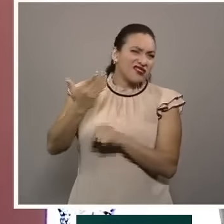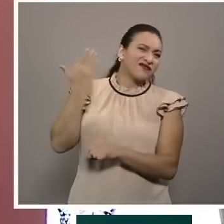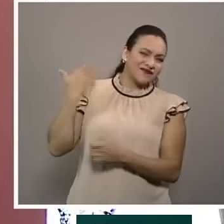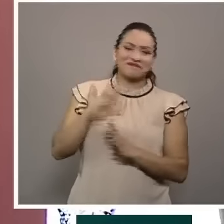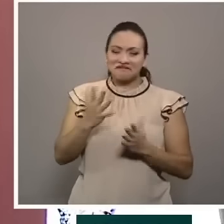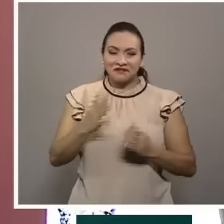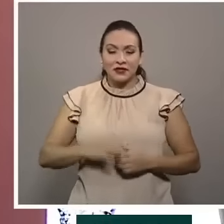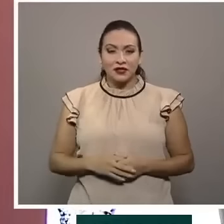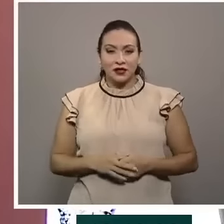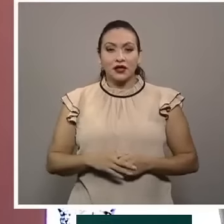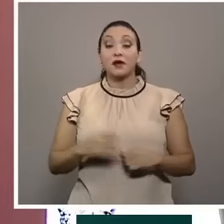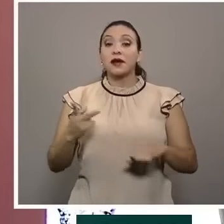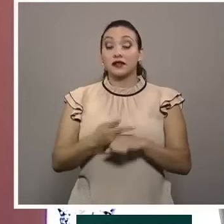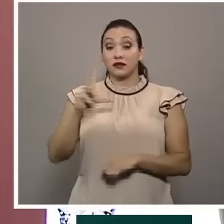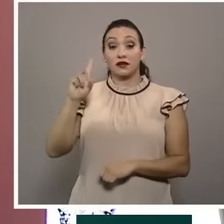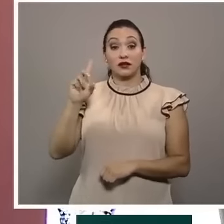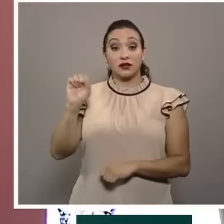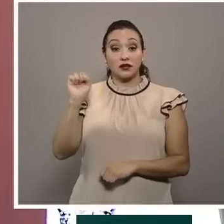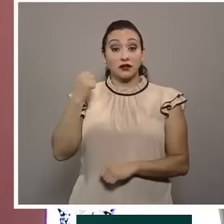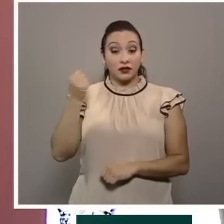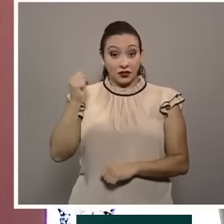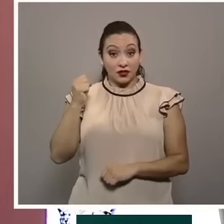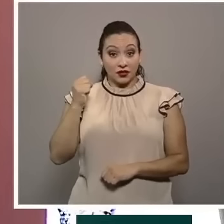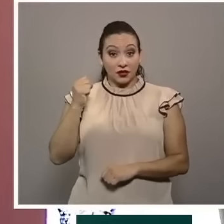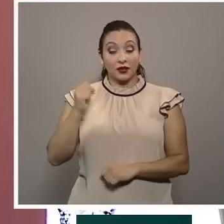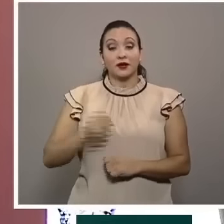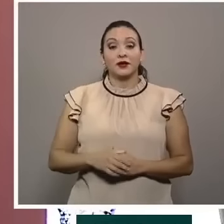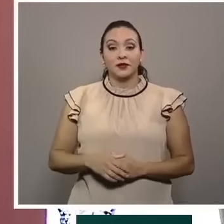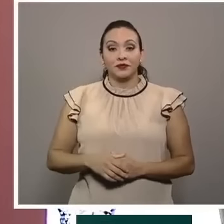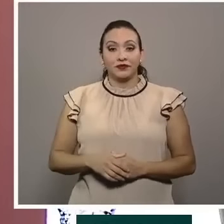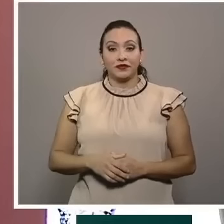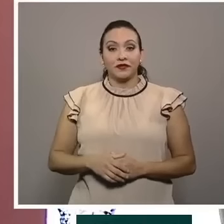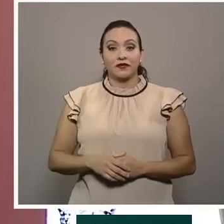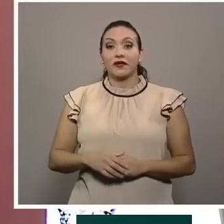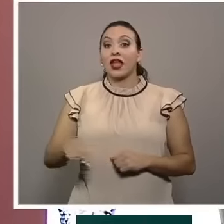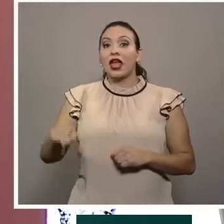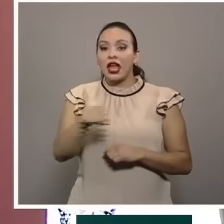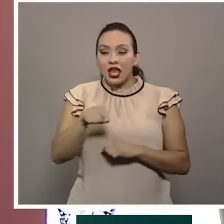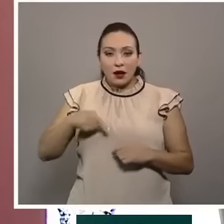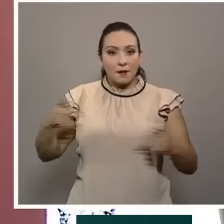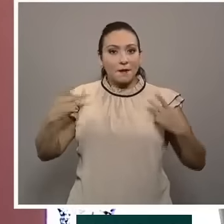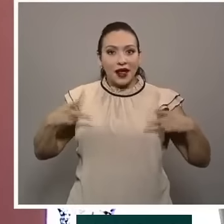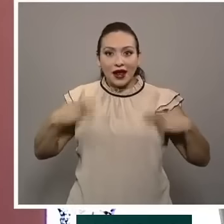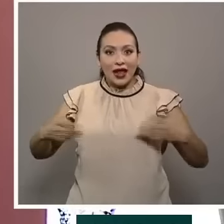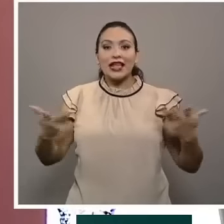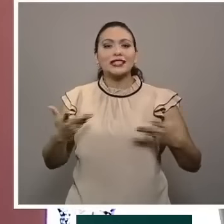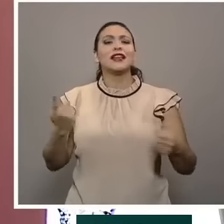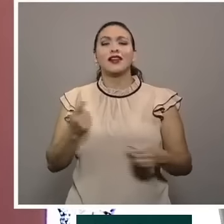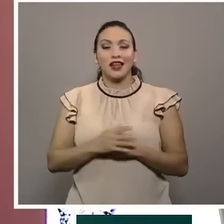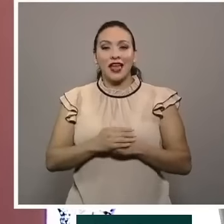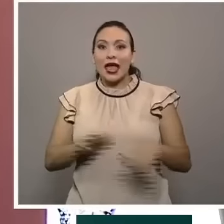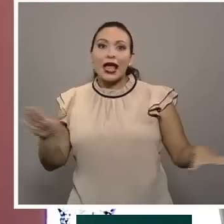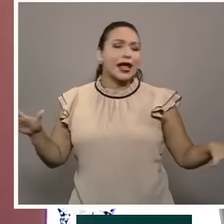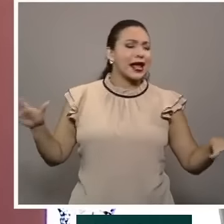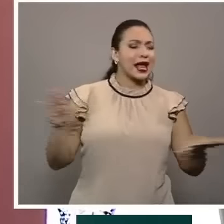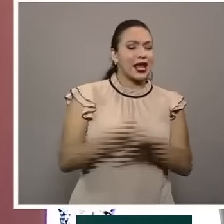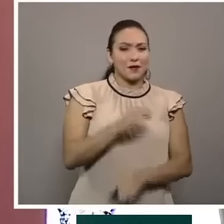el 30 de septiembre lograron una reforma constitucional muy importante que cambia